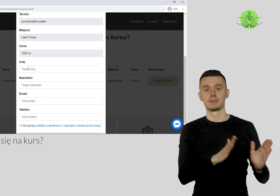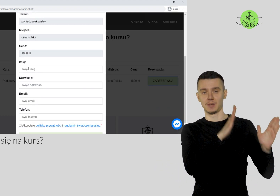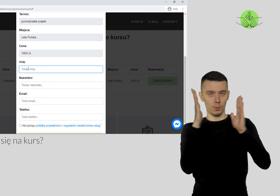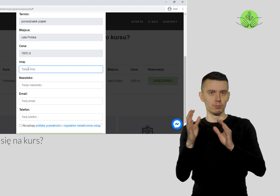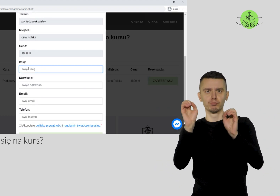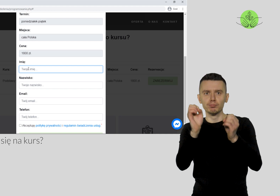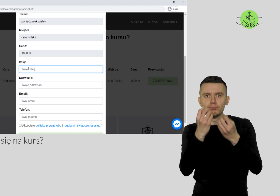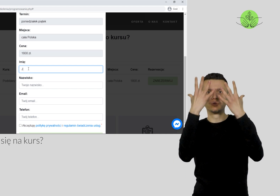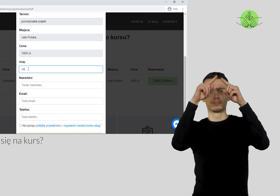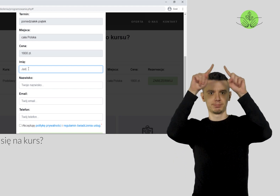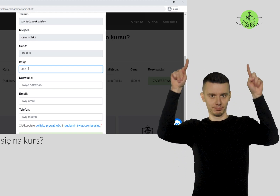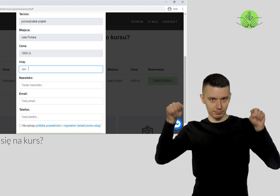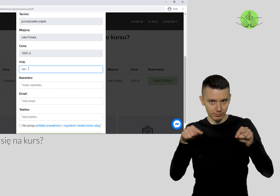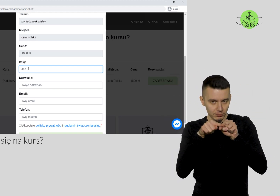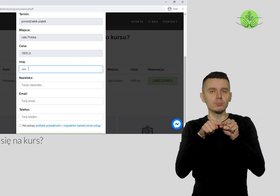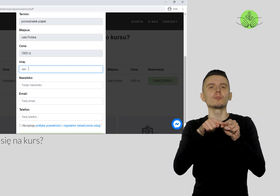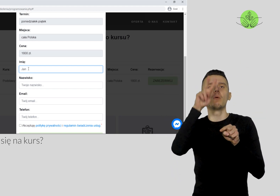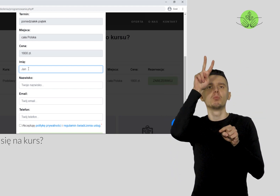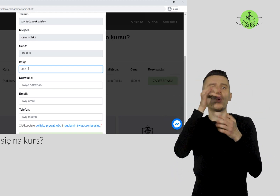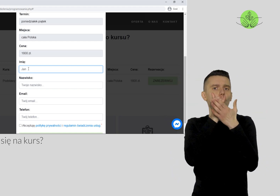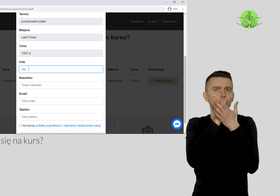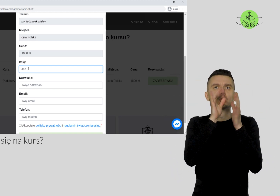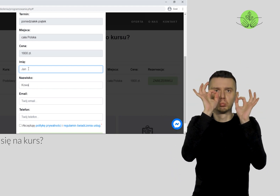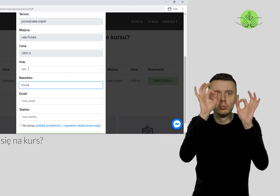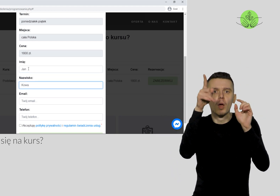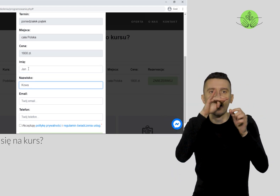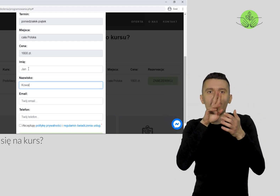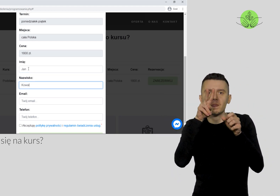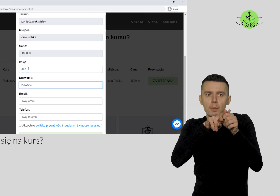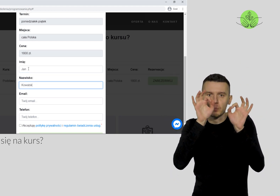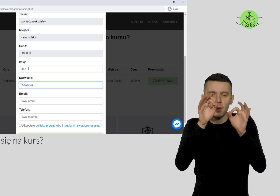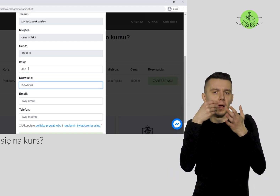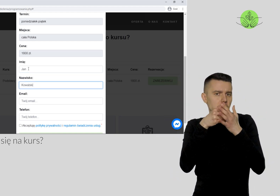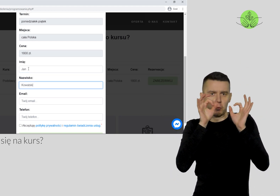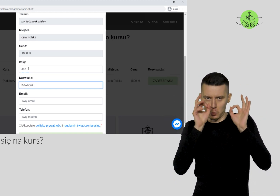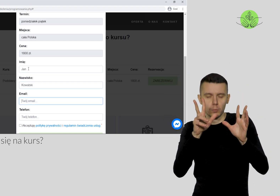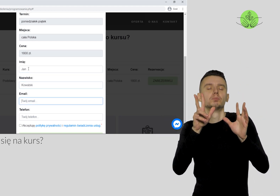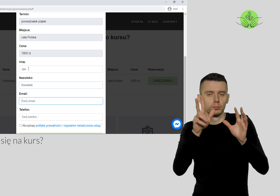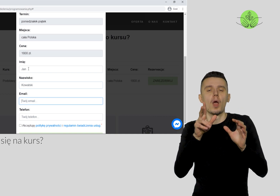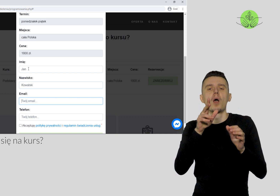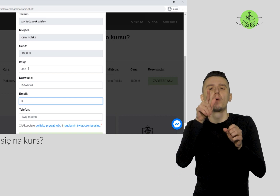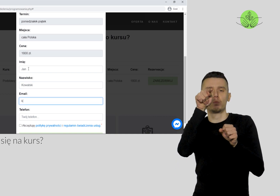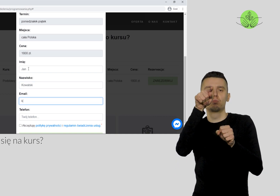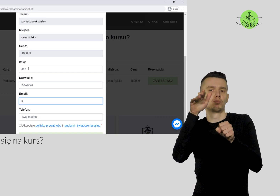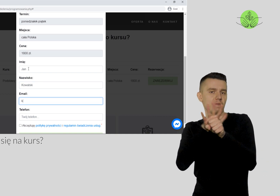Następnie wyświetli się formularz zgłoszenia. Sprawdź, czy kurs, termin i cena Ci odpowiadają.